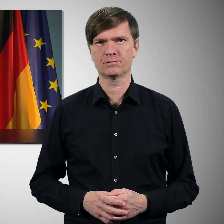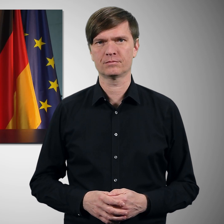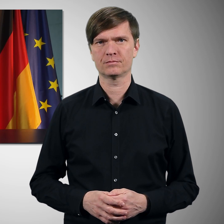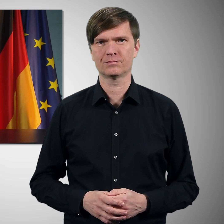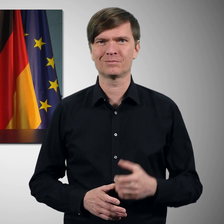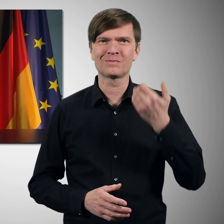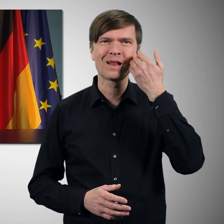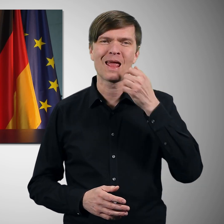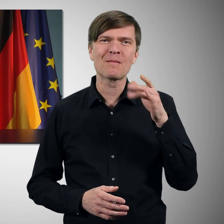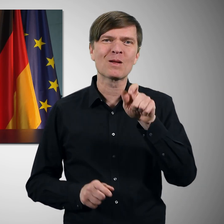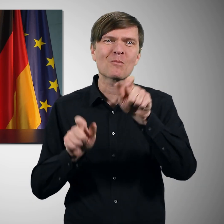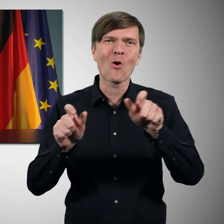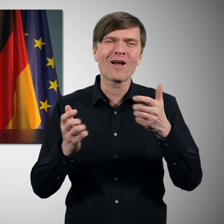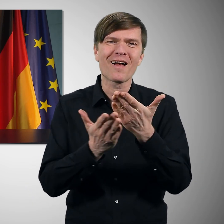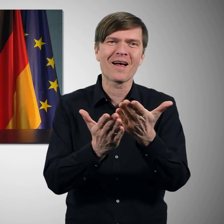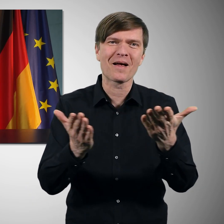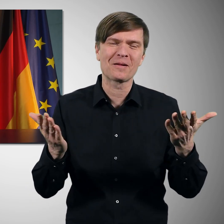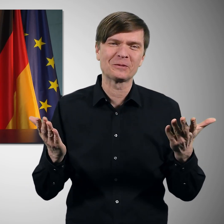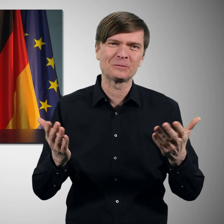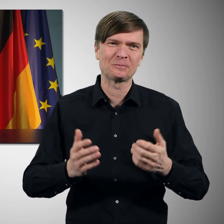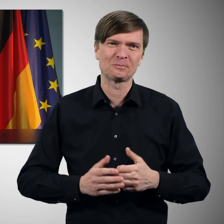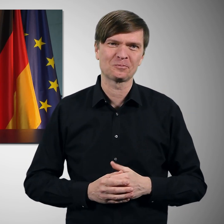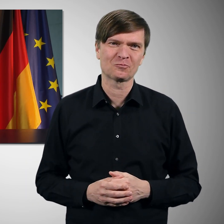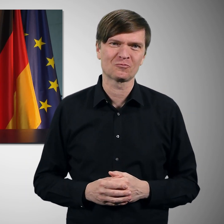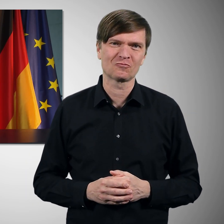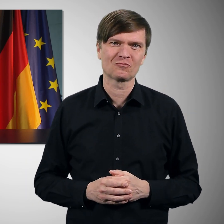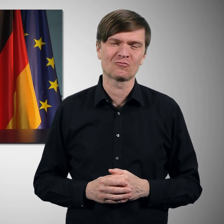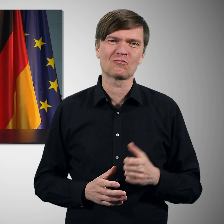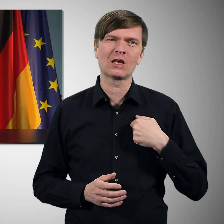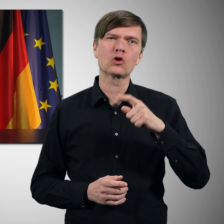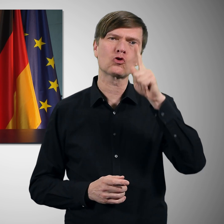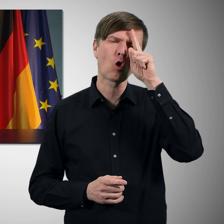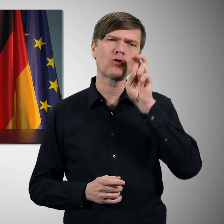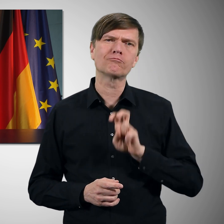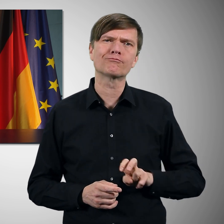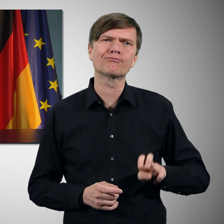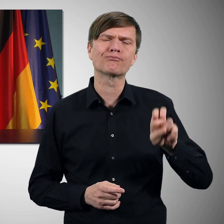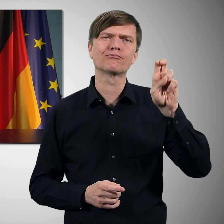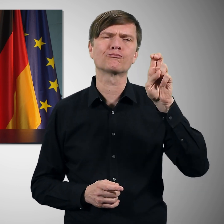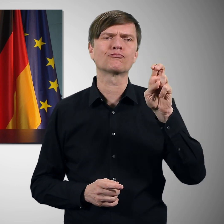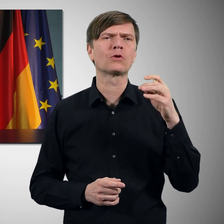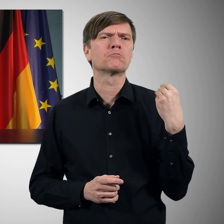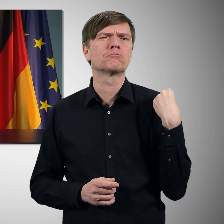Liebe Mitbürgerinnen und liebe Mitbürger! Wenn ich im Land unterwegs bin, sagen mir gerade auch viele Ältere: